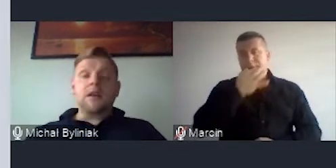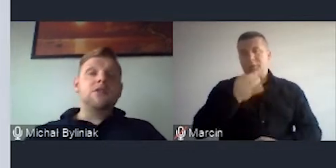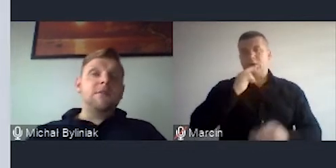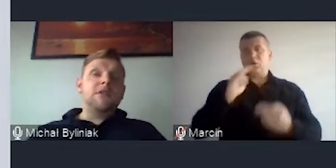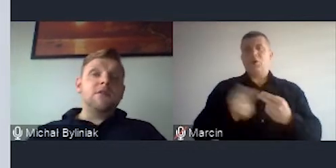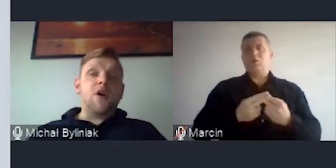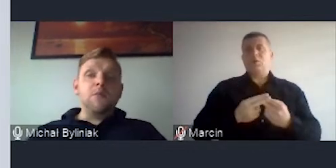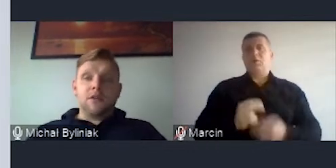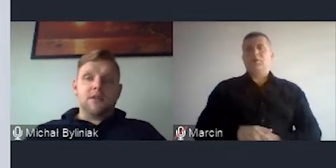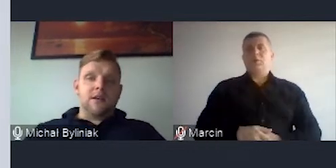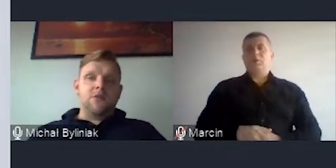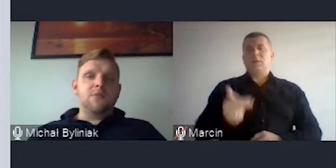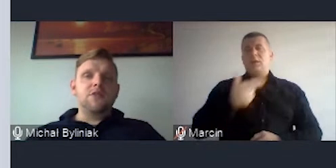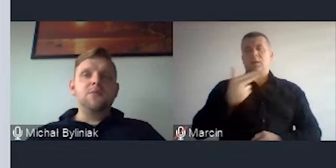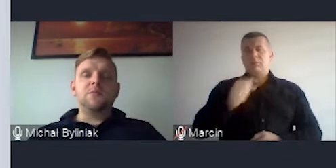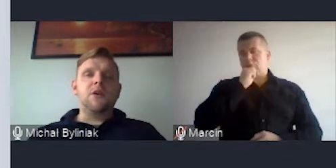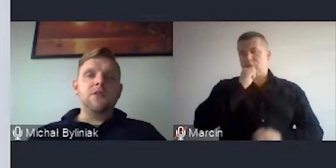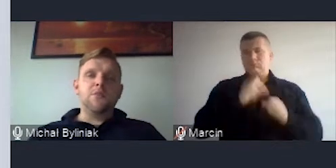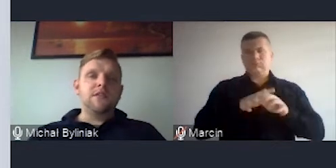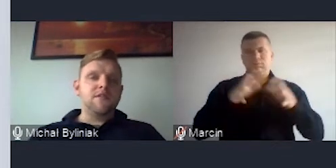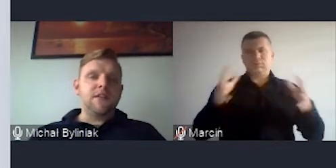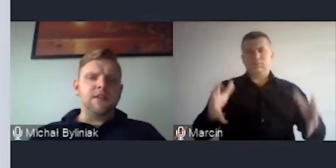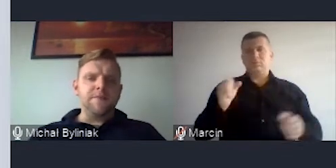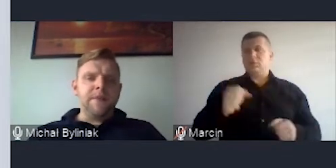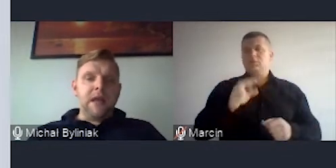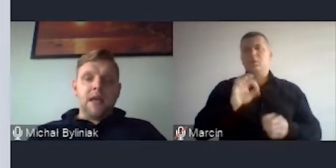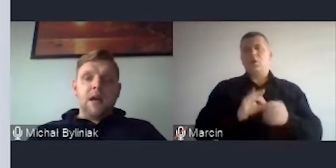Jako że temat jest ogromnie rozległy, można o nim spokojnie opowiadać dwa dni.